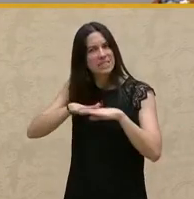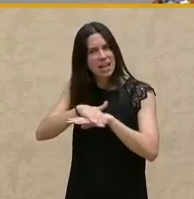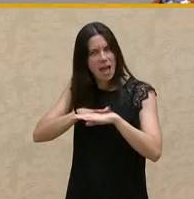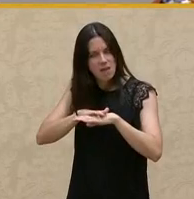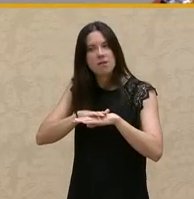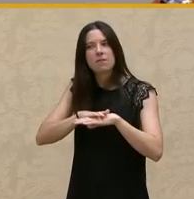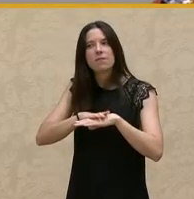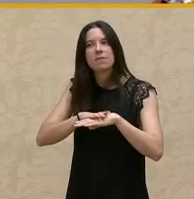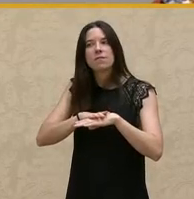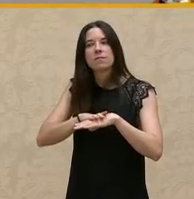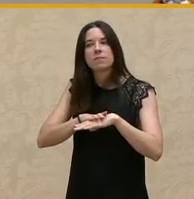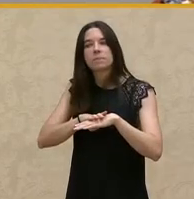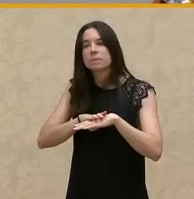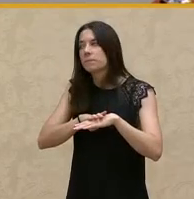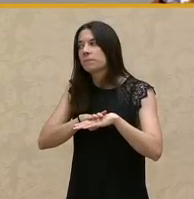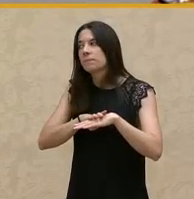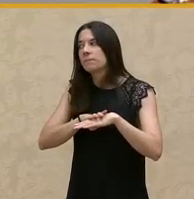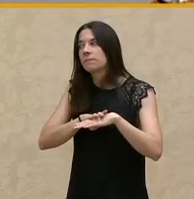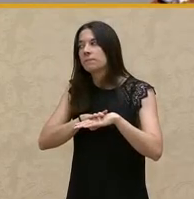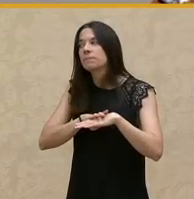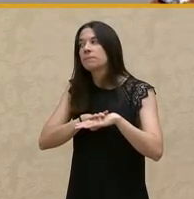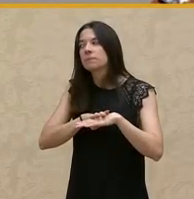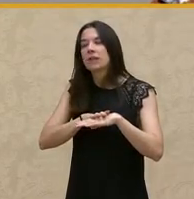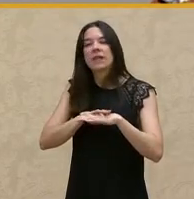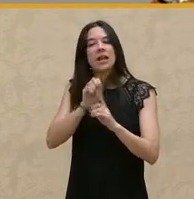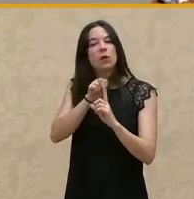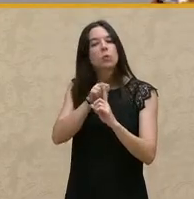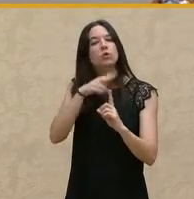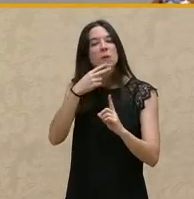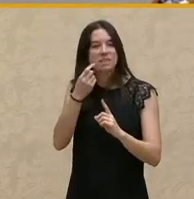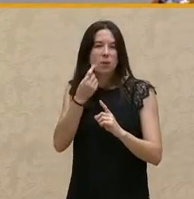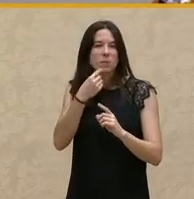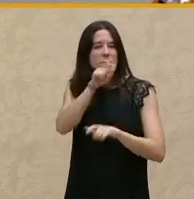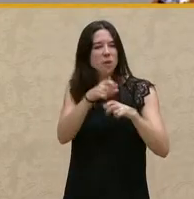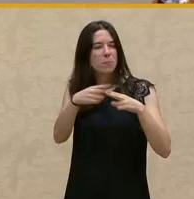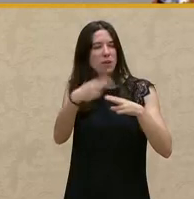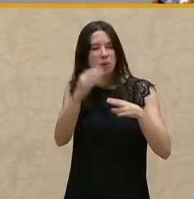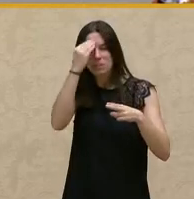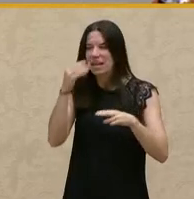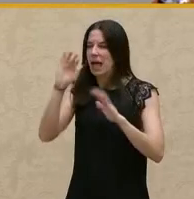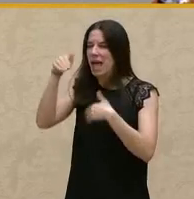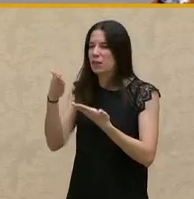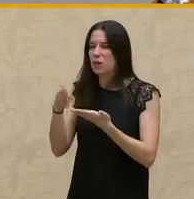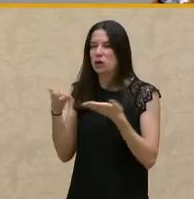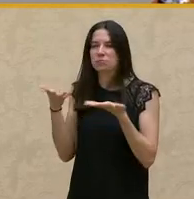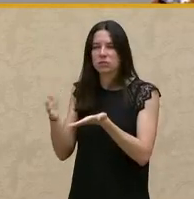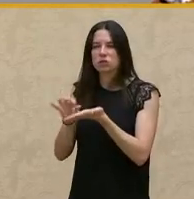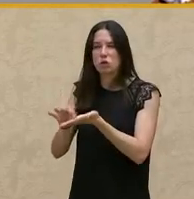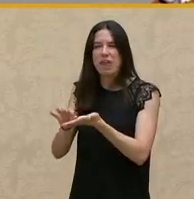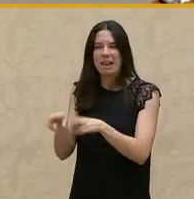lo que es la concepción política de la atención social, yo propongo aquí hoy, solemnemente,